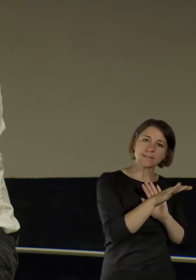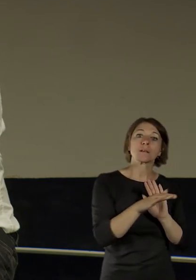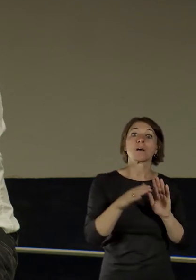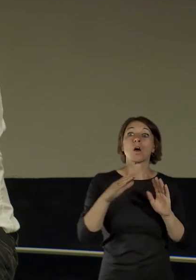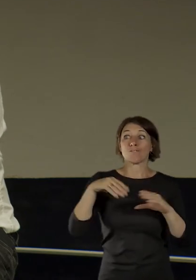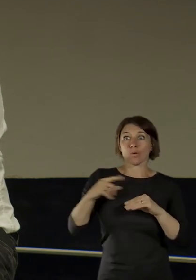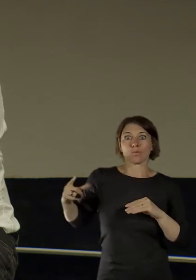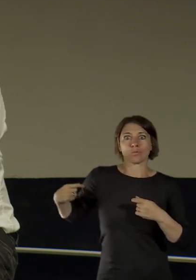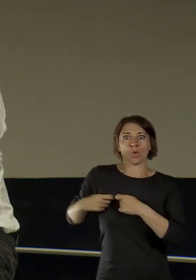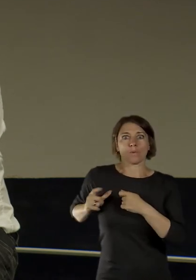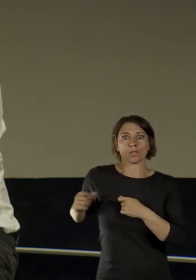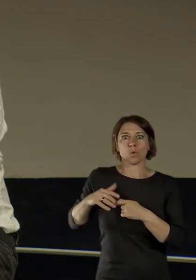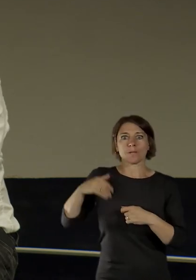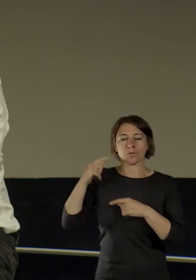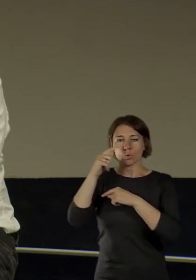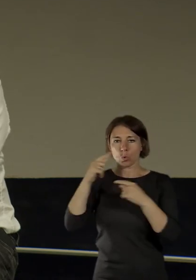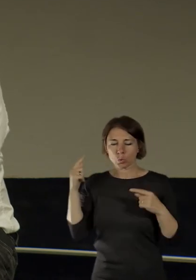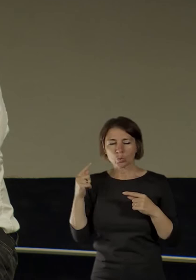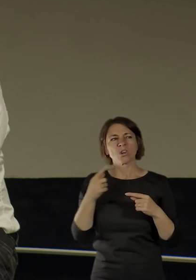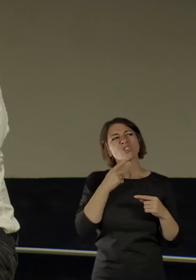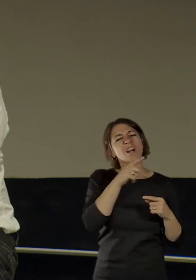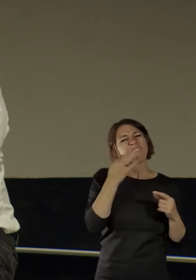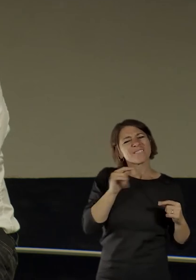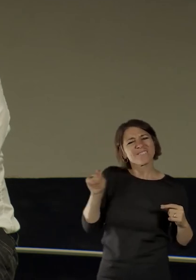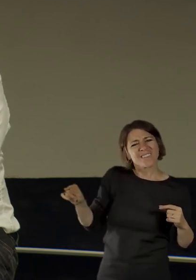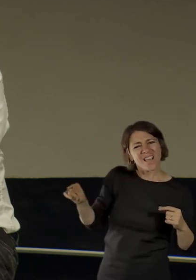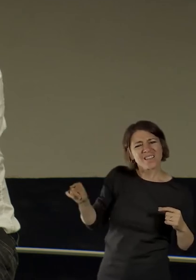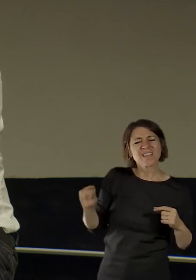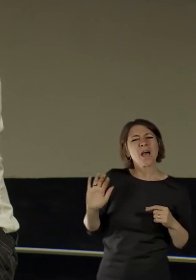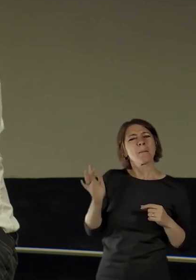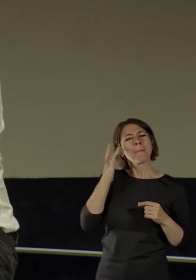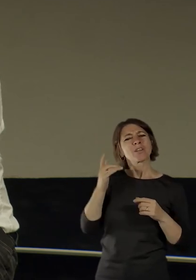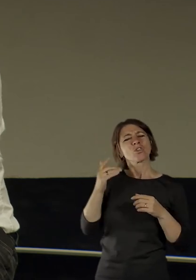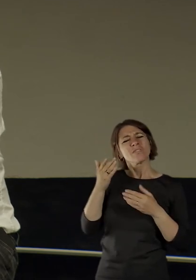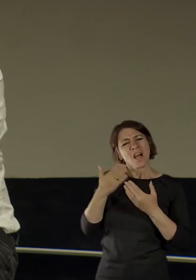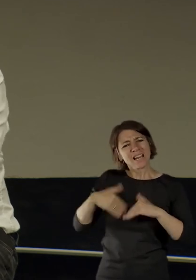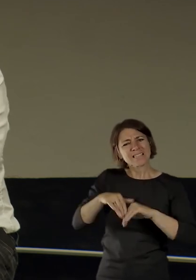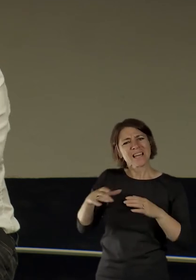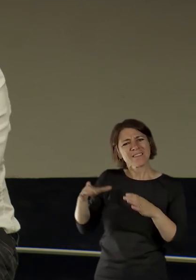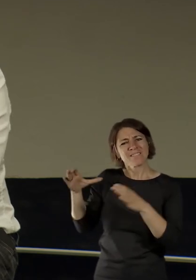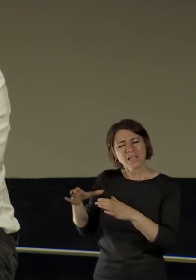tu památkovou rezervaci a vzápětí potom na zóny uděláme studii, která vytipuje území,